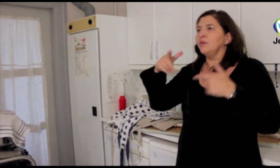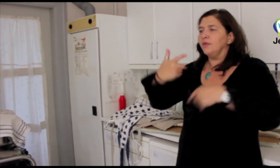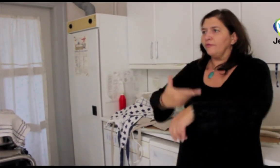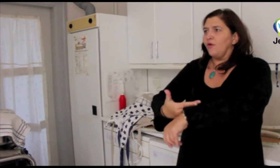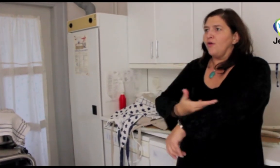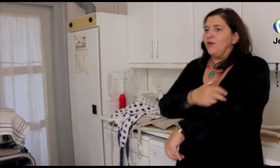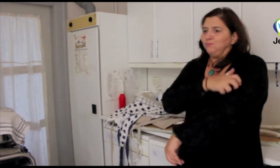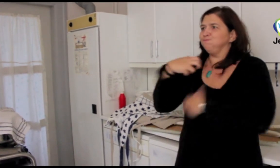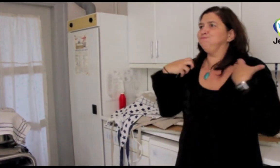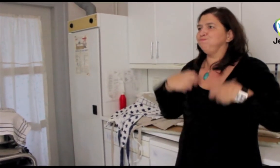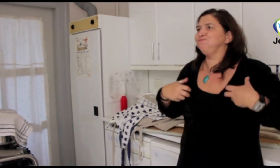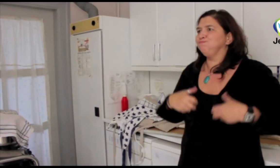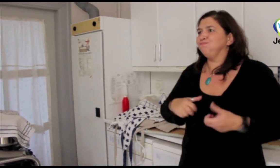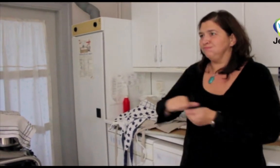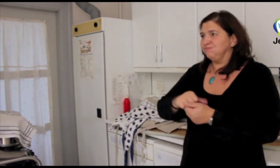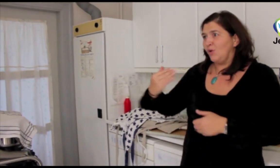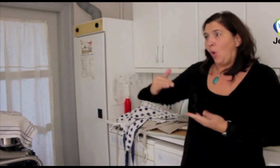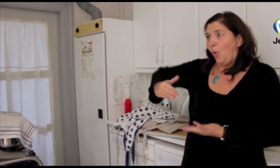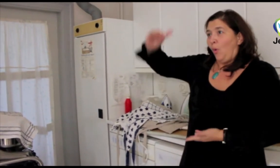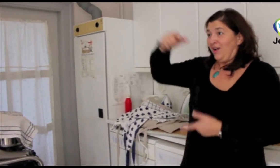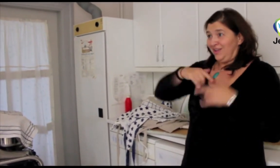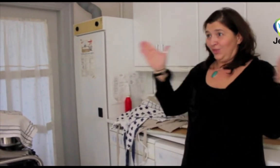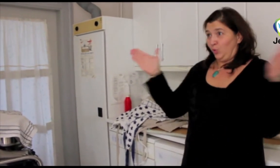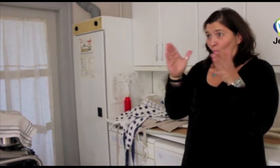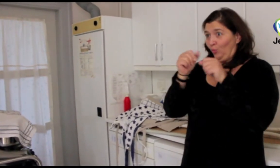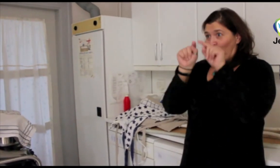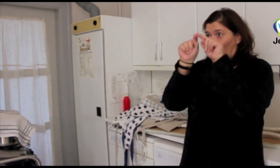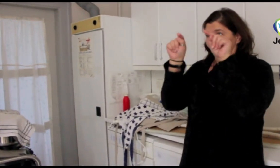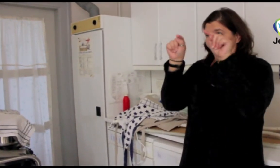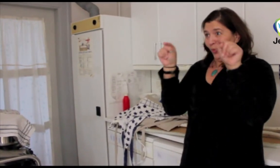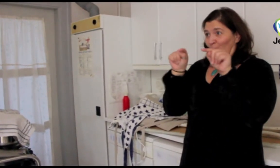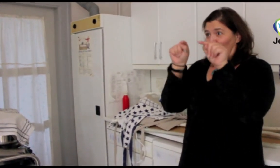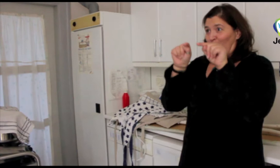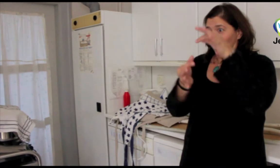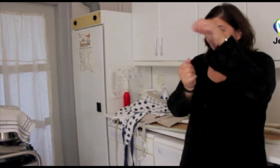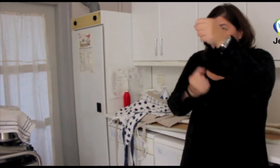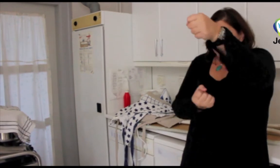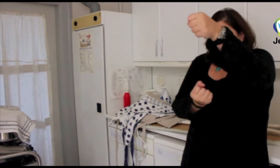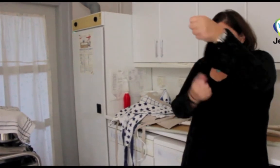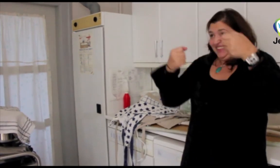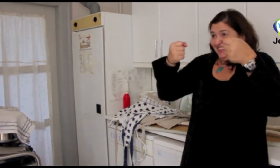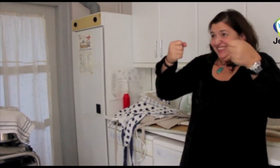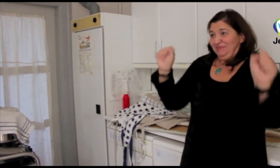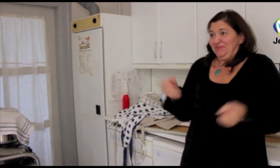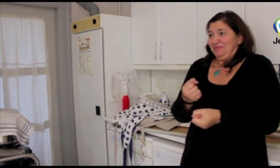Ha túl forrón mossuk gyapjút, akkor nagyon összemegy és nem tudjuk „visszatágítani”...